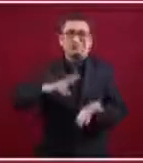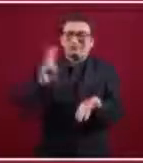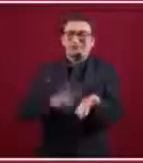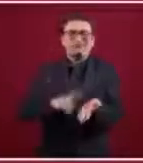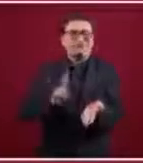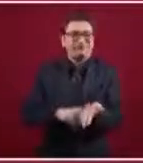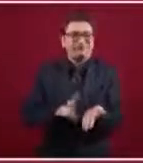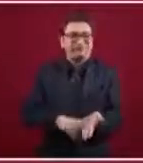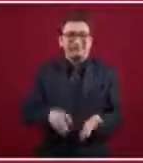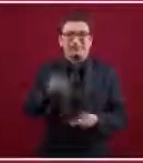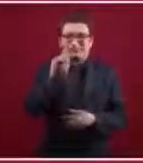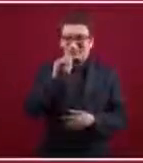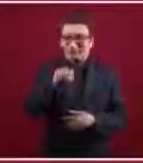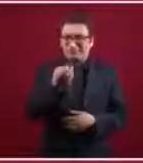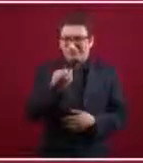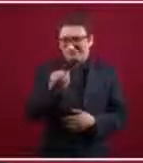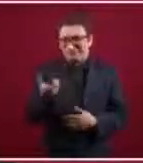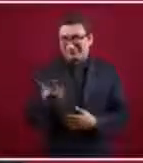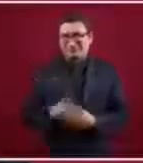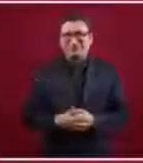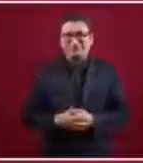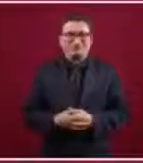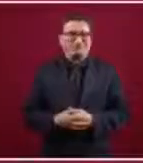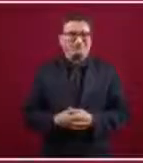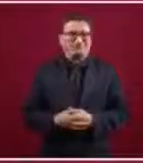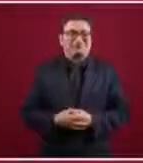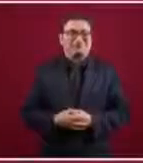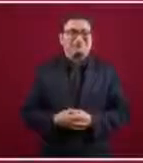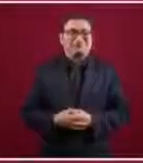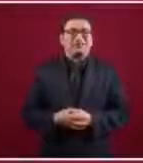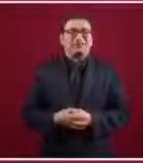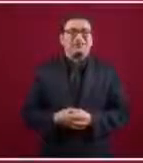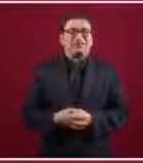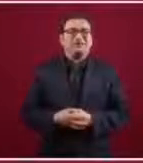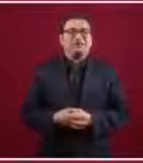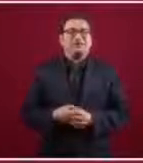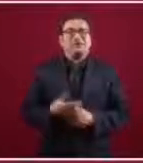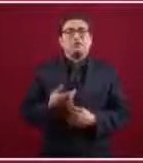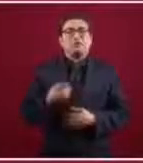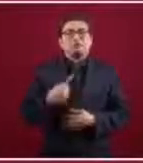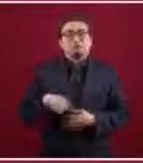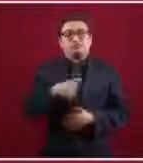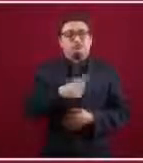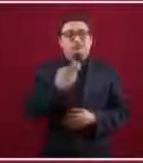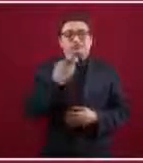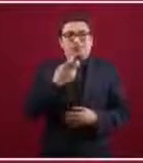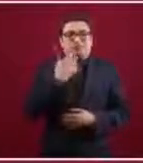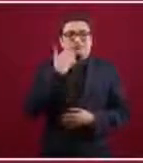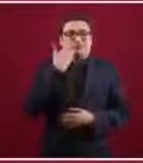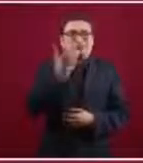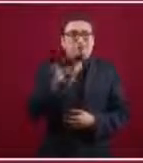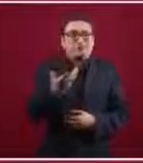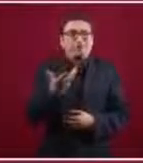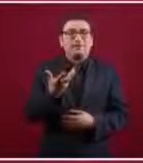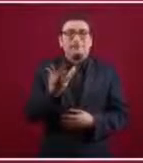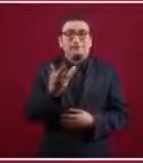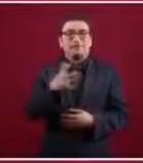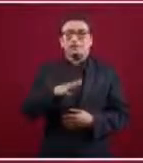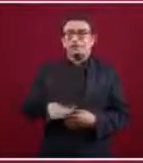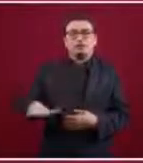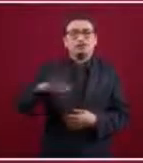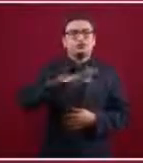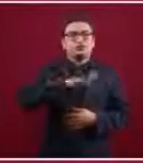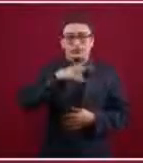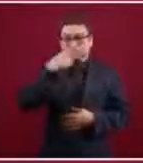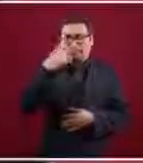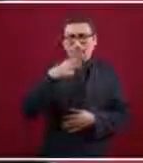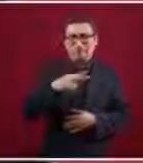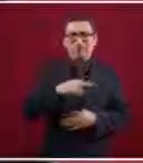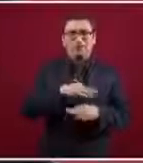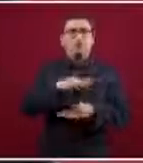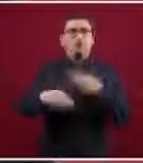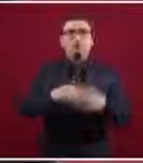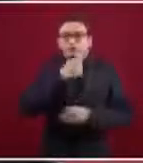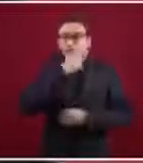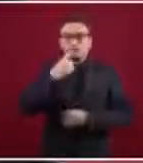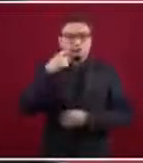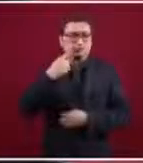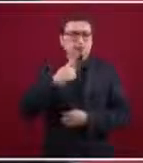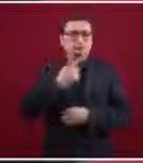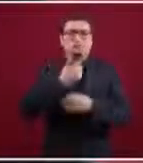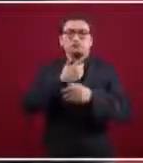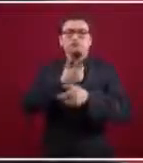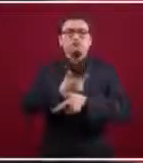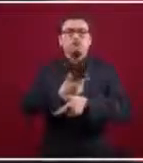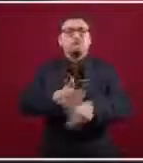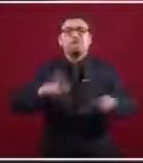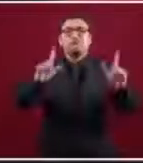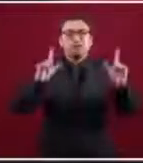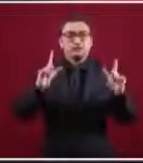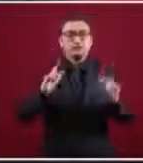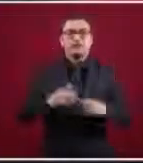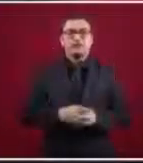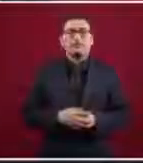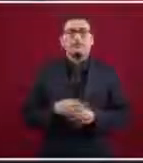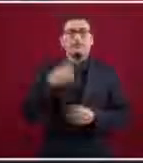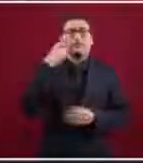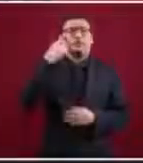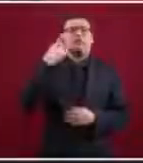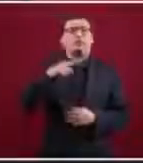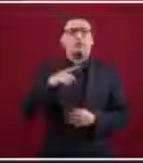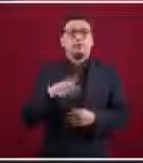Por eso estamos apostando a consolidar la democracia, para que en caso de que a los